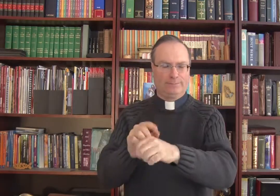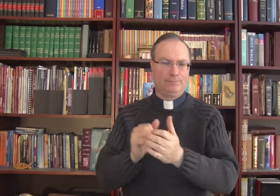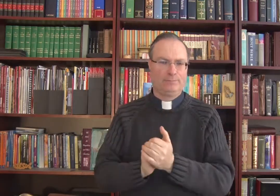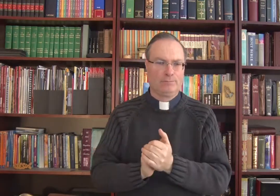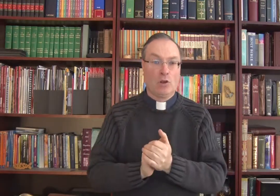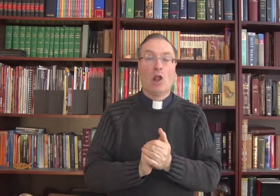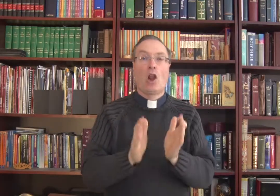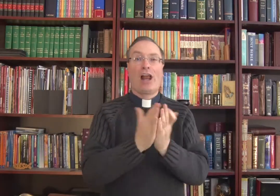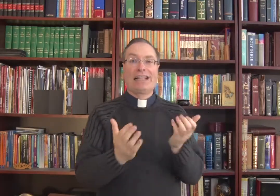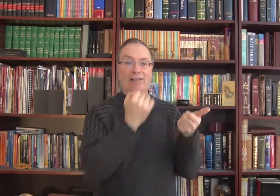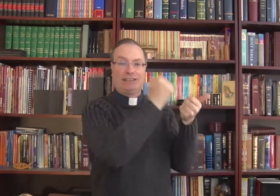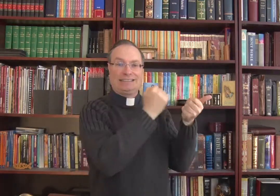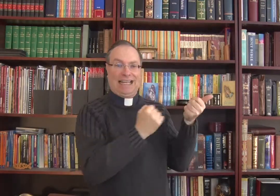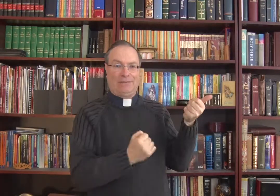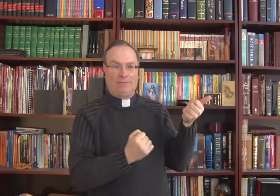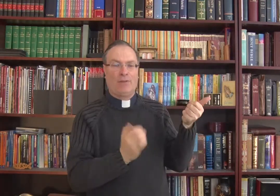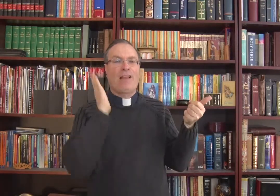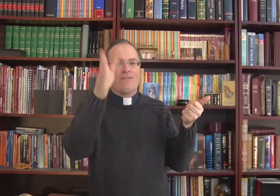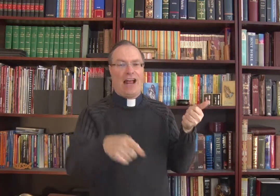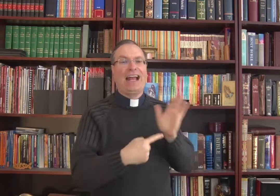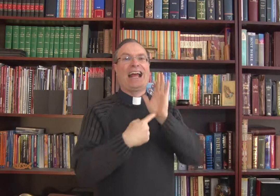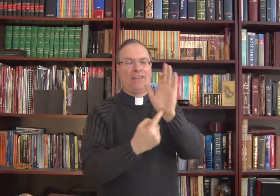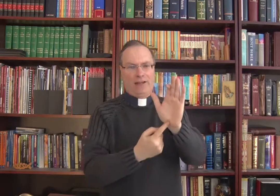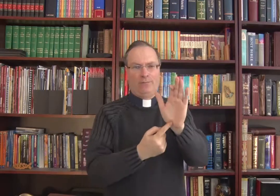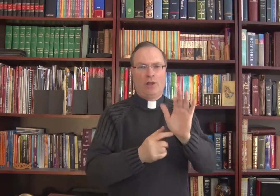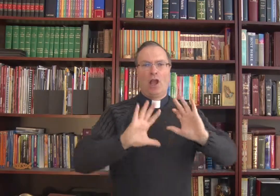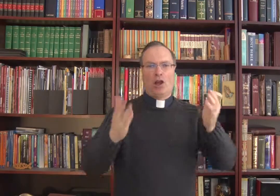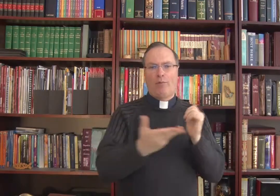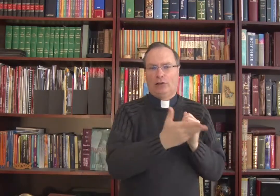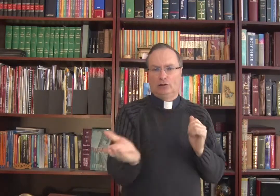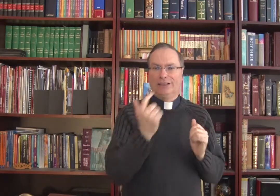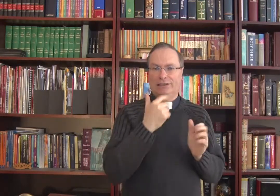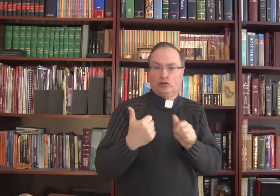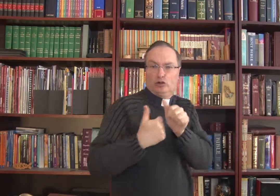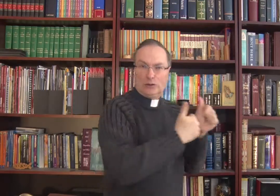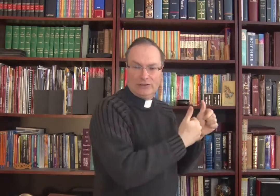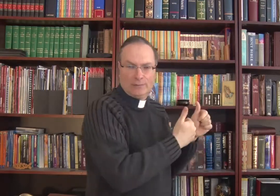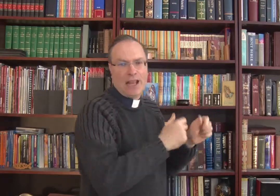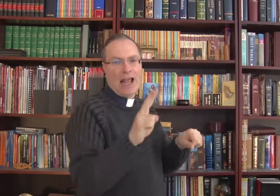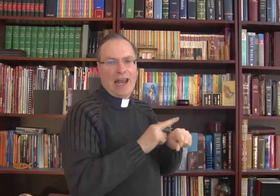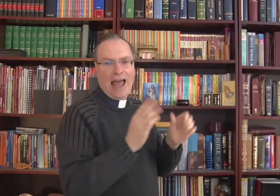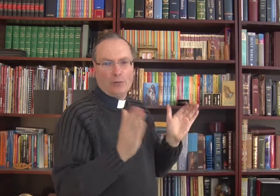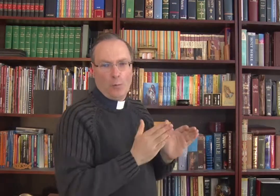Le livre scellé va révéler comment ceux qui suivent l’Agneau